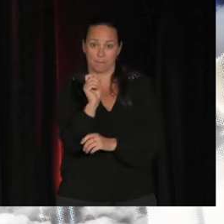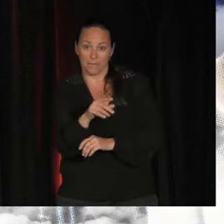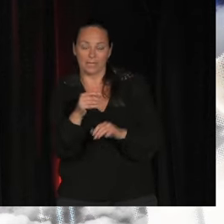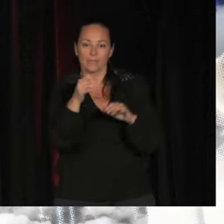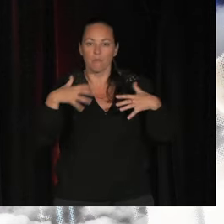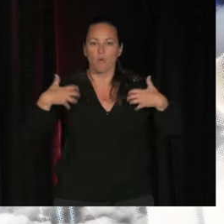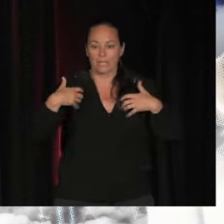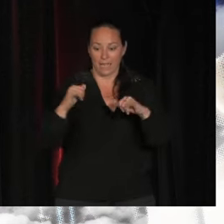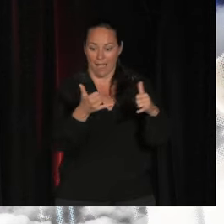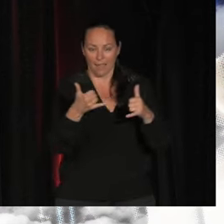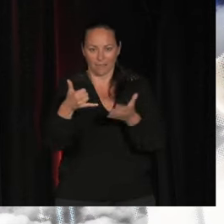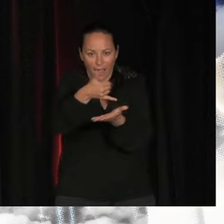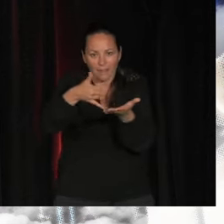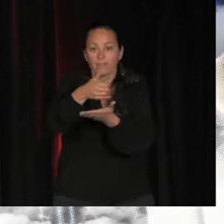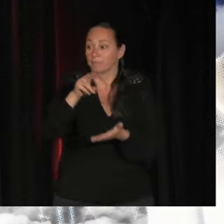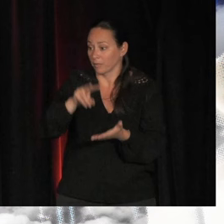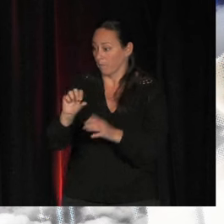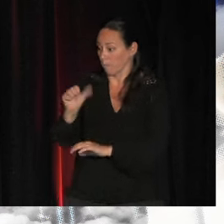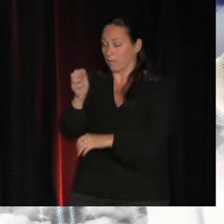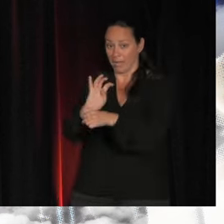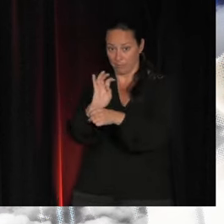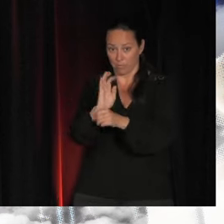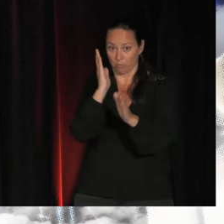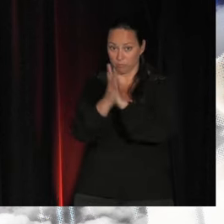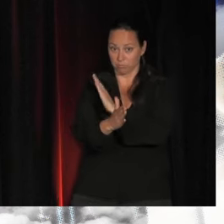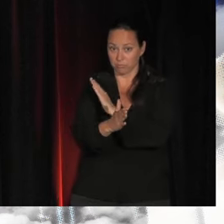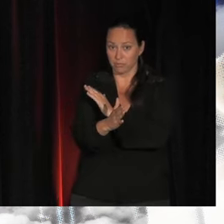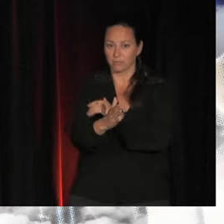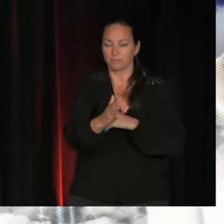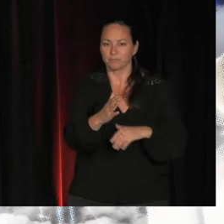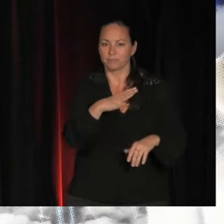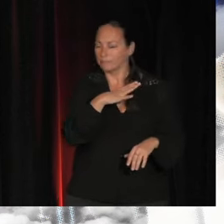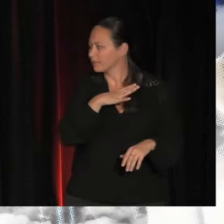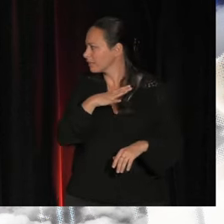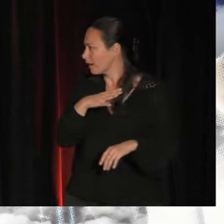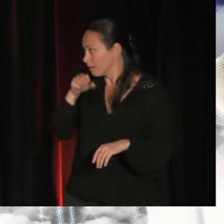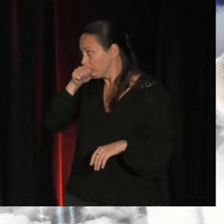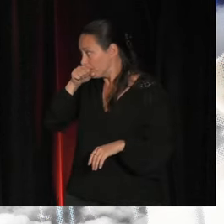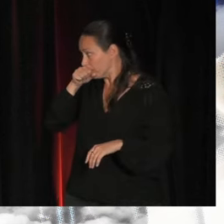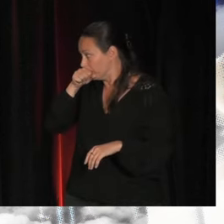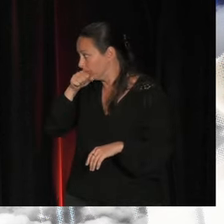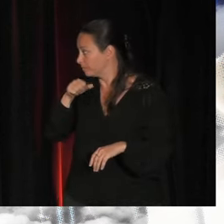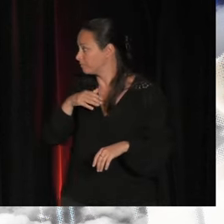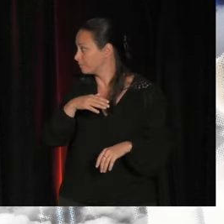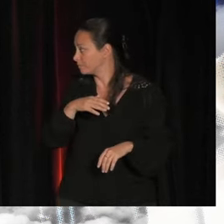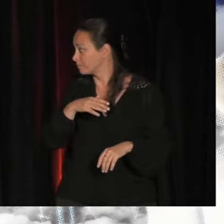Hugo y joue. J'ai commencé. C'est la première émission live et il y a déjà du jeunisme. Ça me gonfle. J'y jouais à l'époque, moi ce sont mes deux cartes joker, c'est Monkey Island et Baldur's Gate.